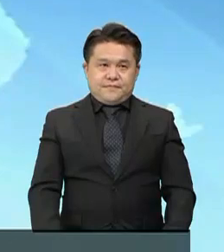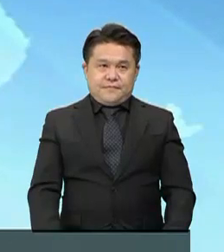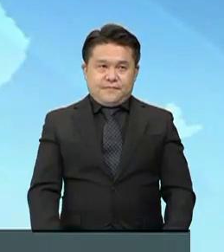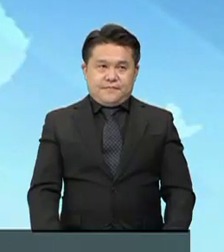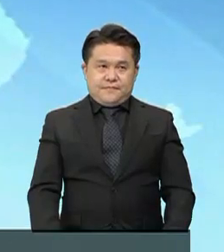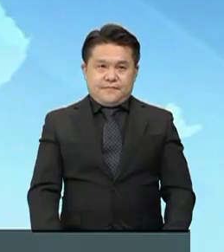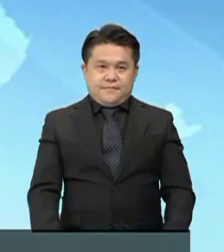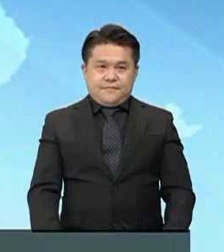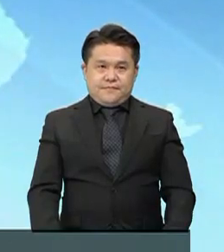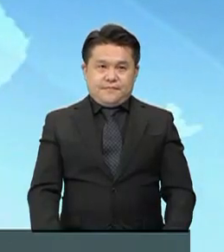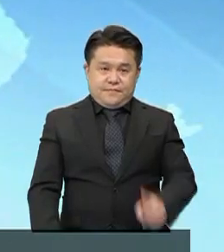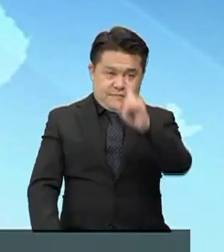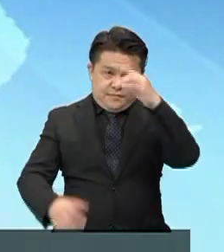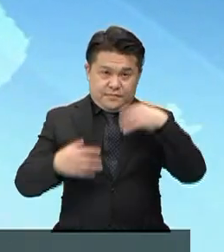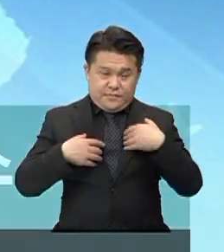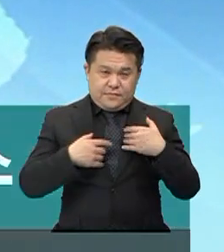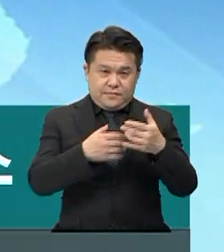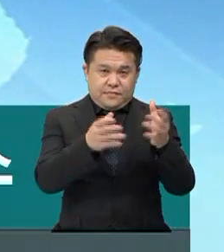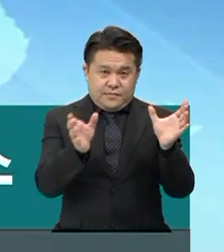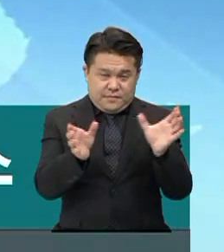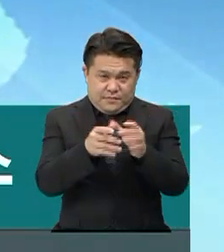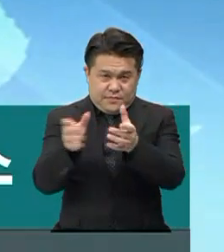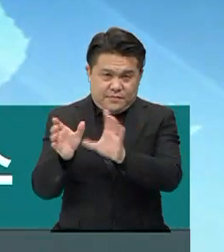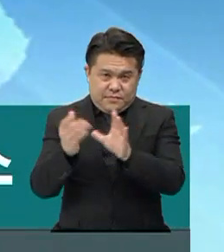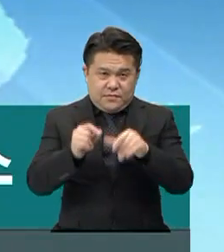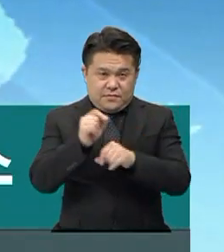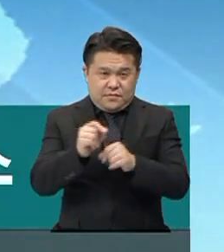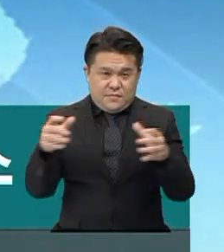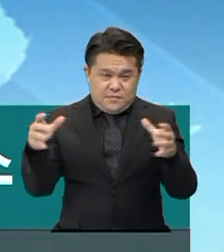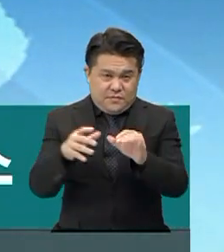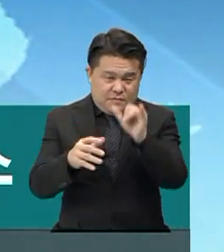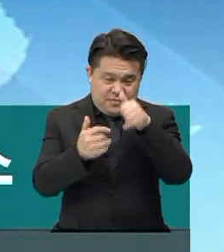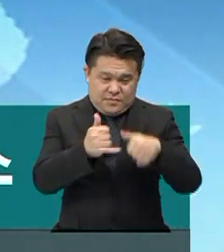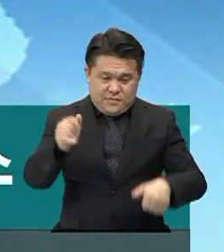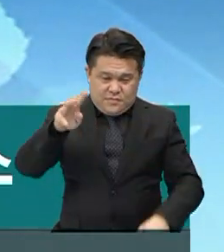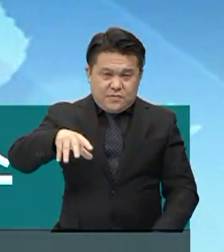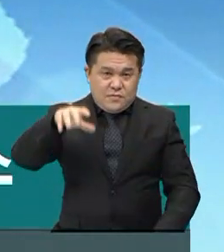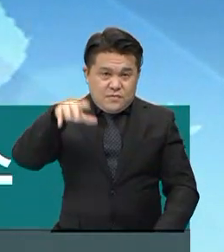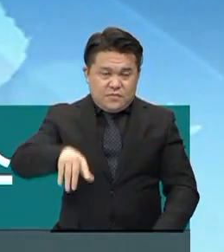(앵커) 정부부처 공무원들이 몰려 있는 세종시의 직장인 평균 연봉이 전국에서